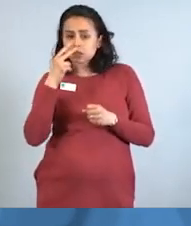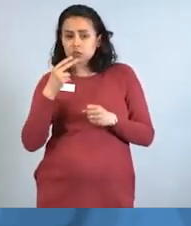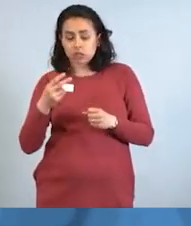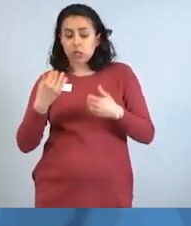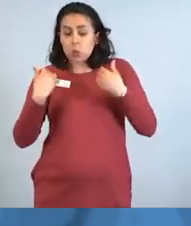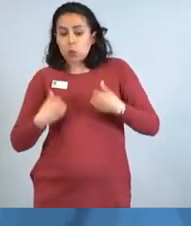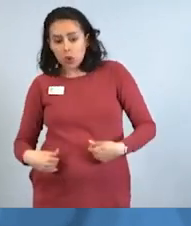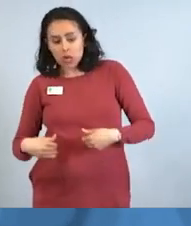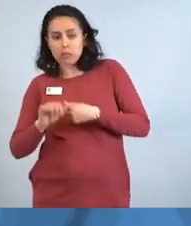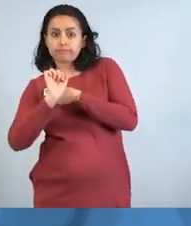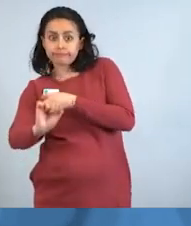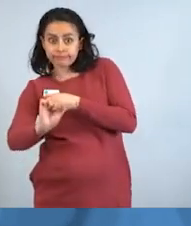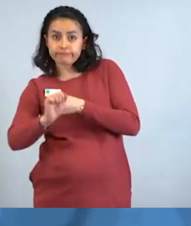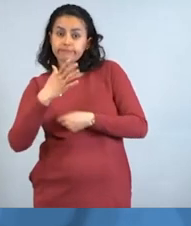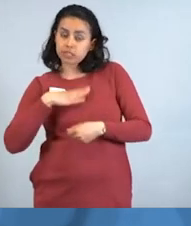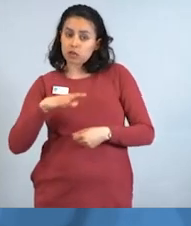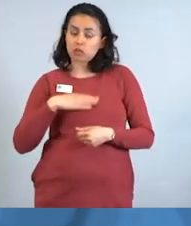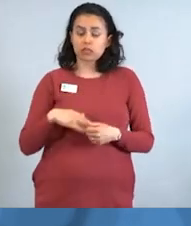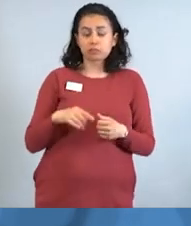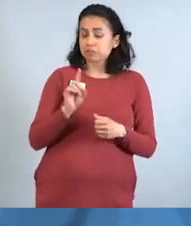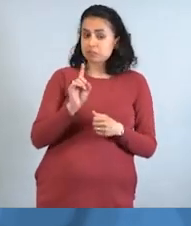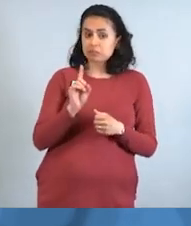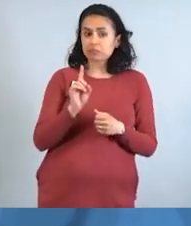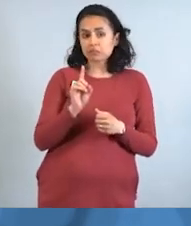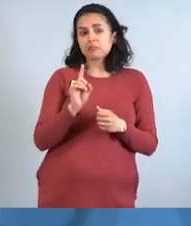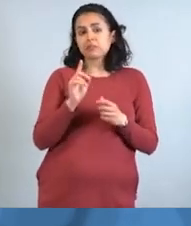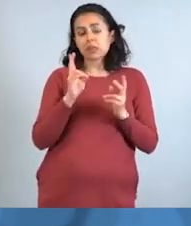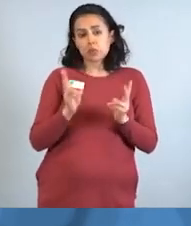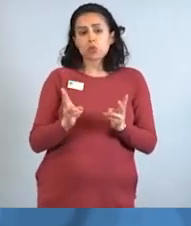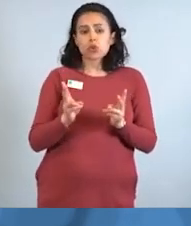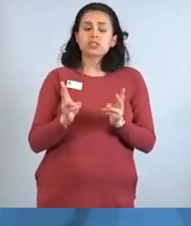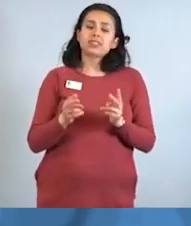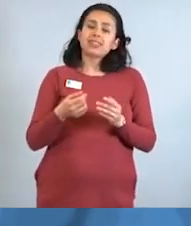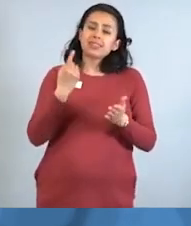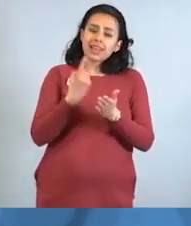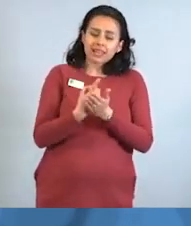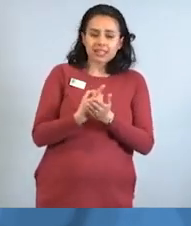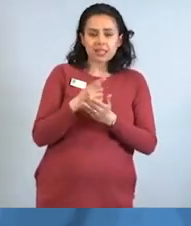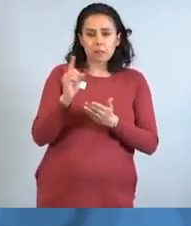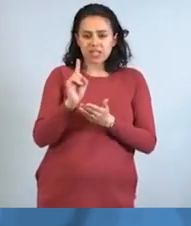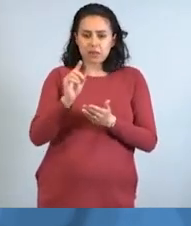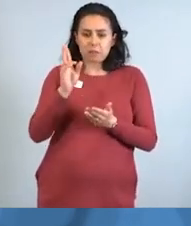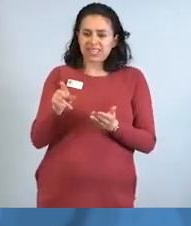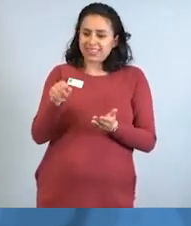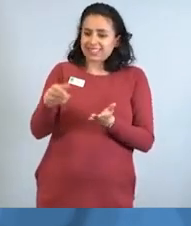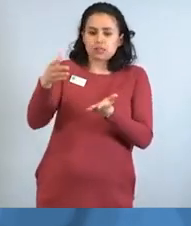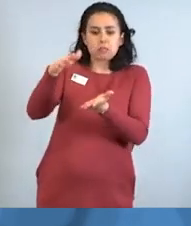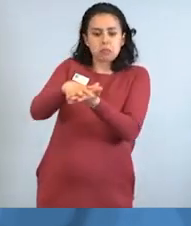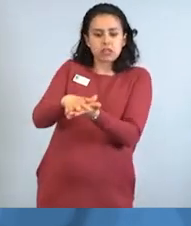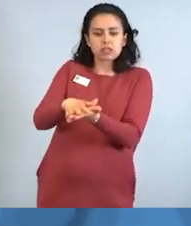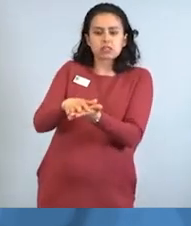Hyvin tärkeää on myös, mikä oli vallitseva virustyyppi siellä paikassa, missä teho laskettiin,